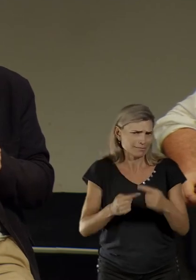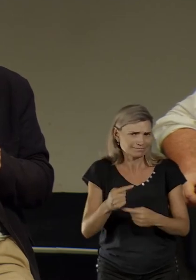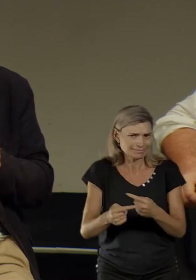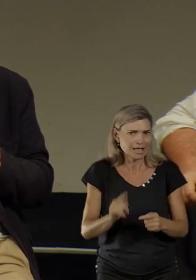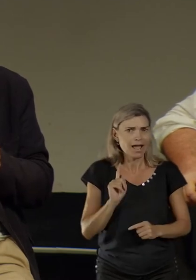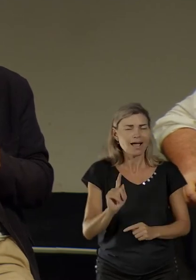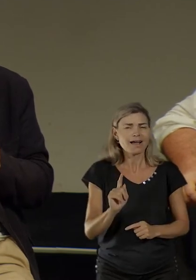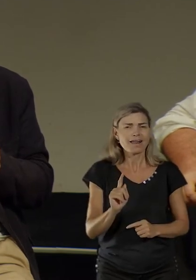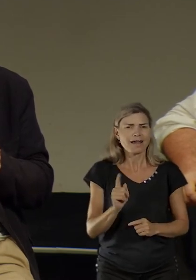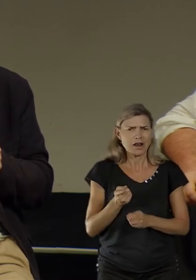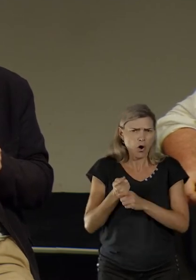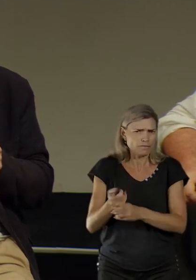Myslím, že by to ale ani už tolik nefungovalo.